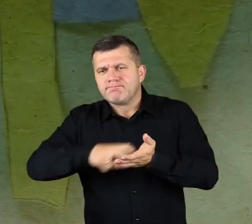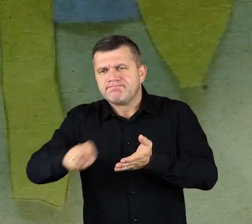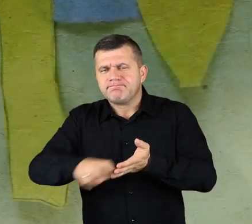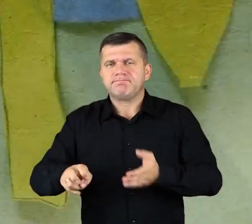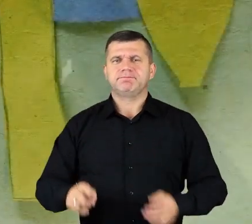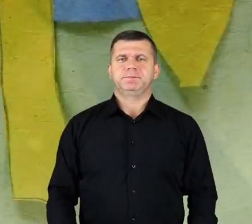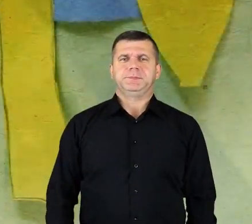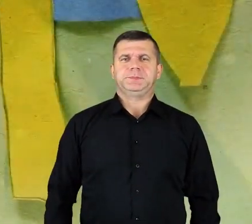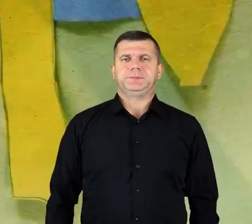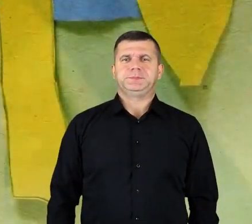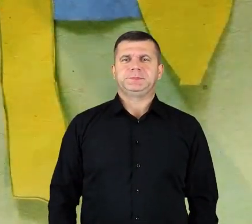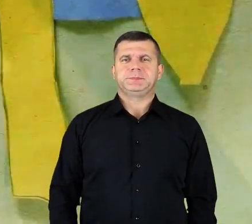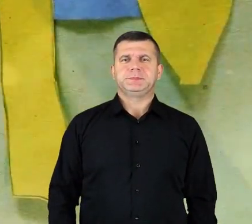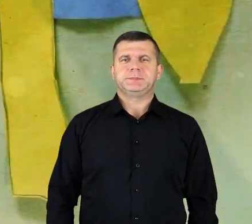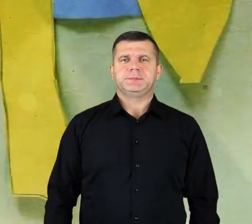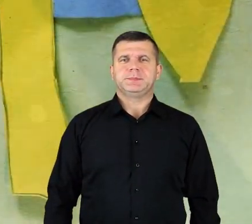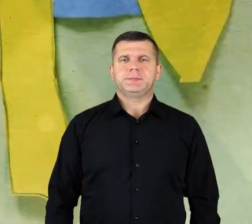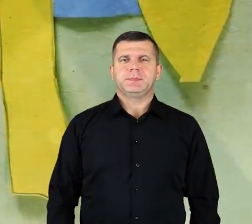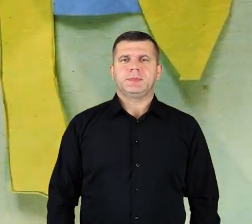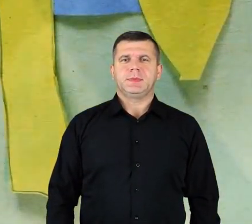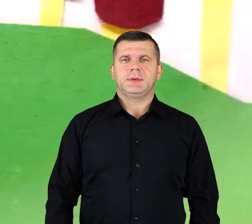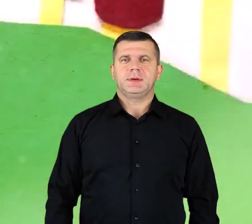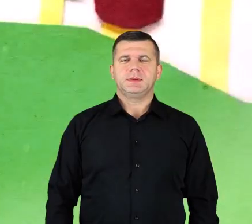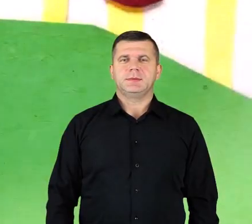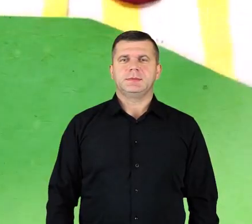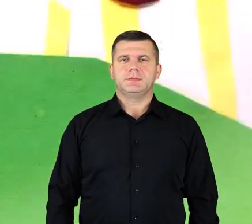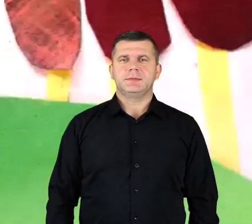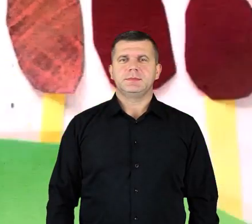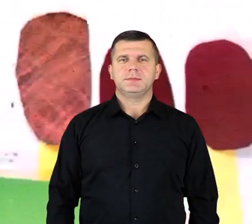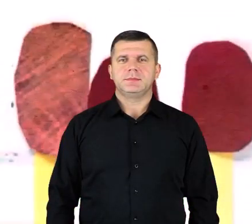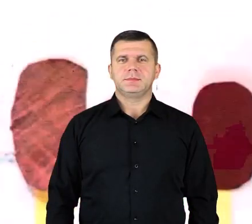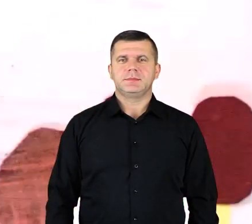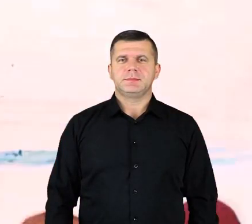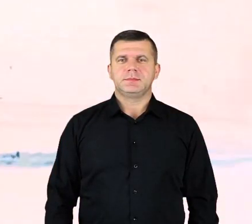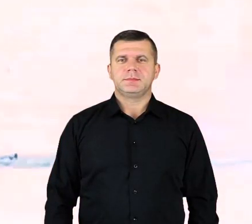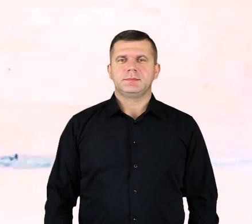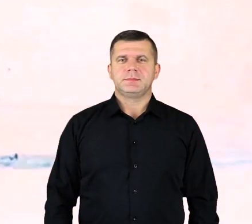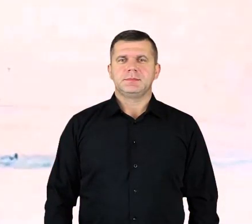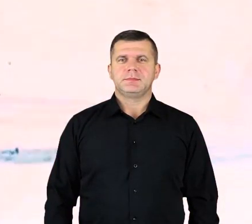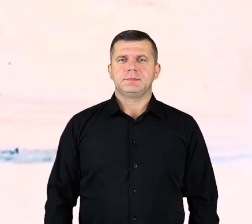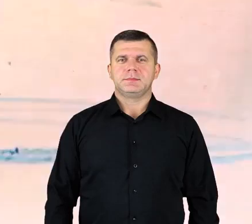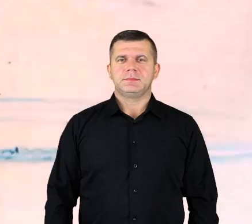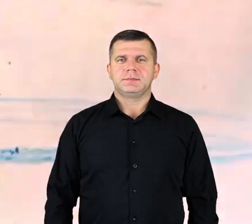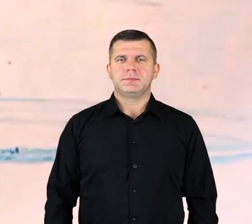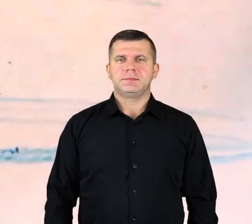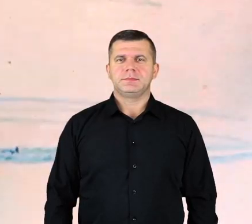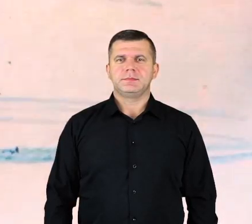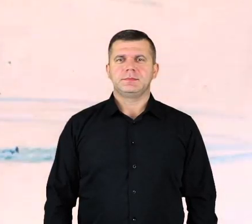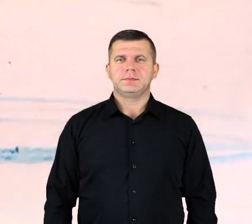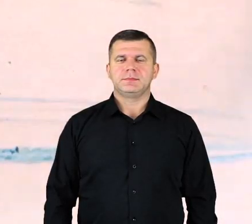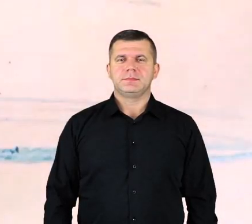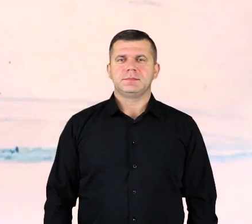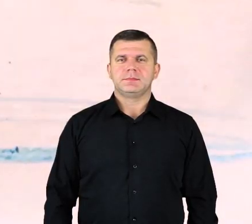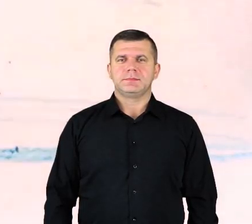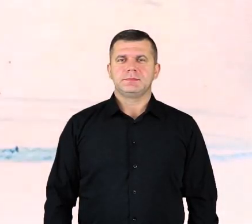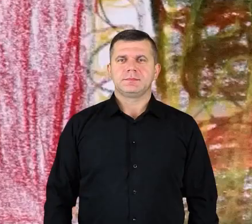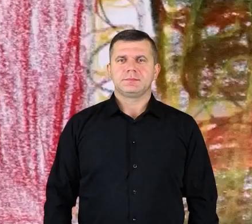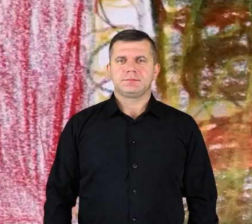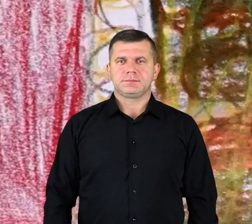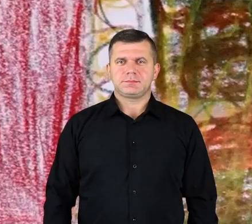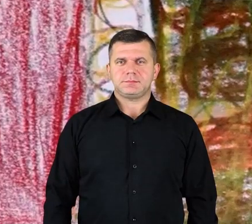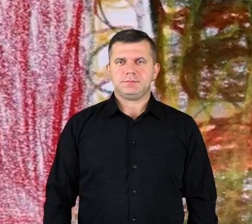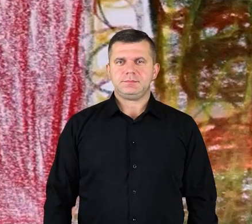[melodia na ukulele]